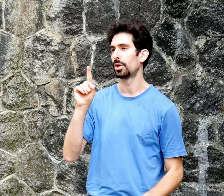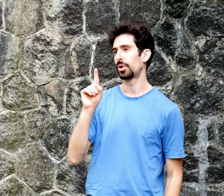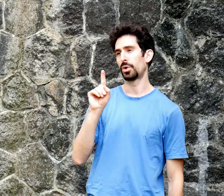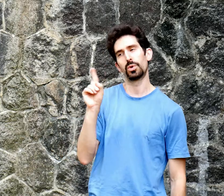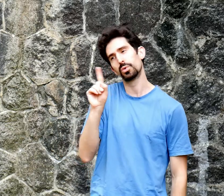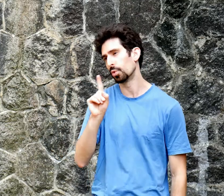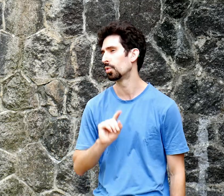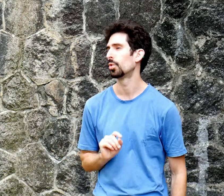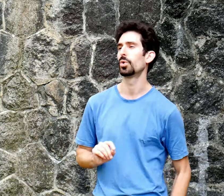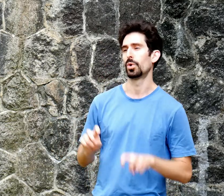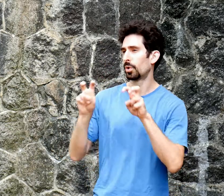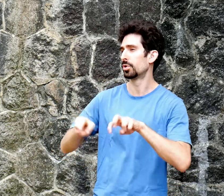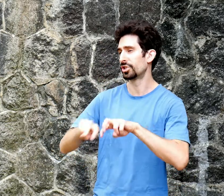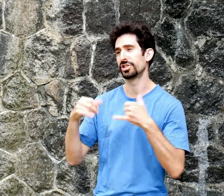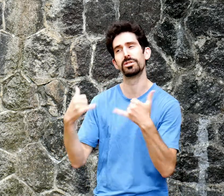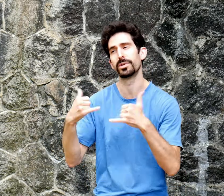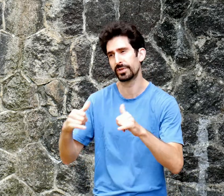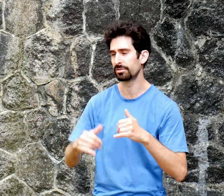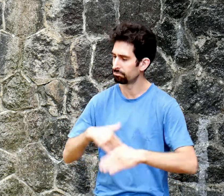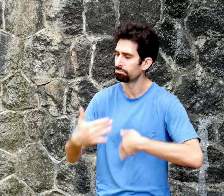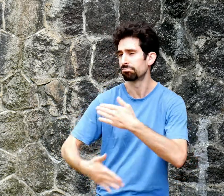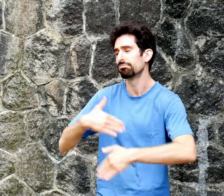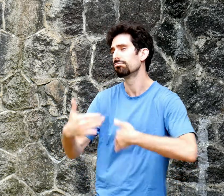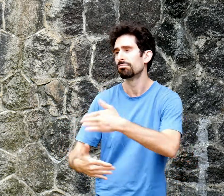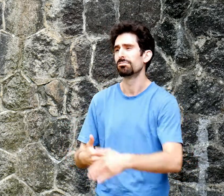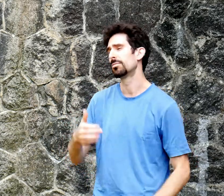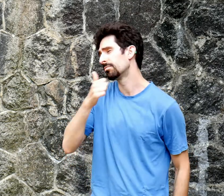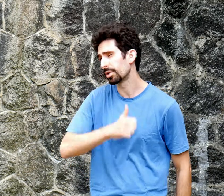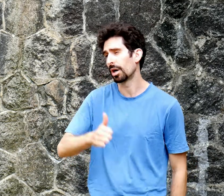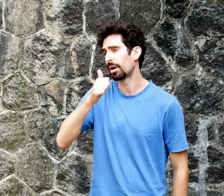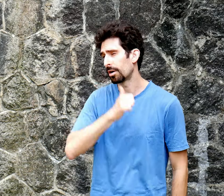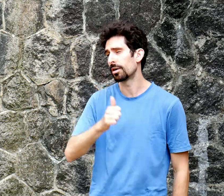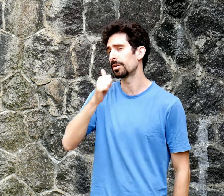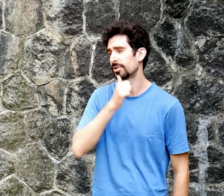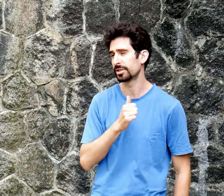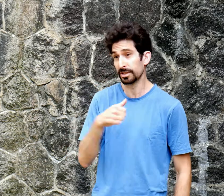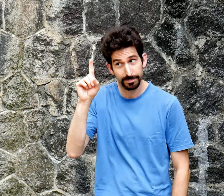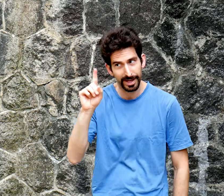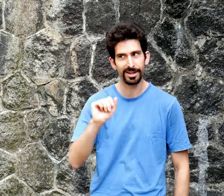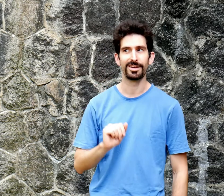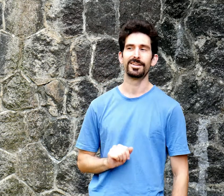Euuuh non. Les recherches ne sont pas finies, ça avance. Patience, patience. Mais !